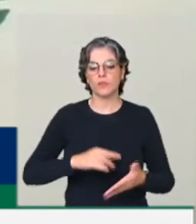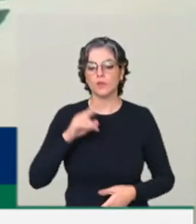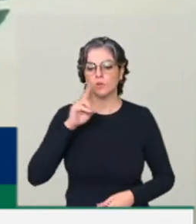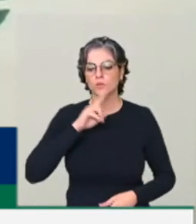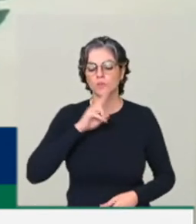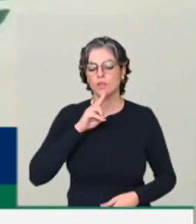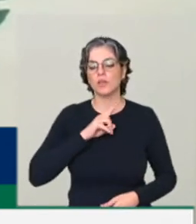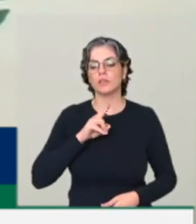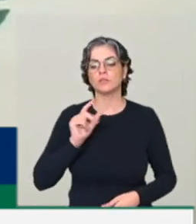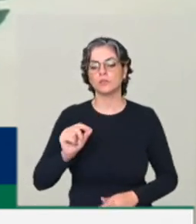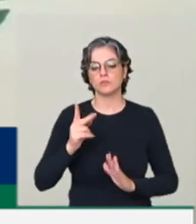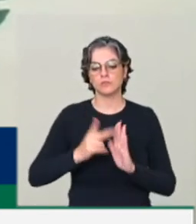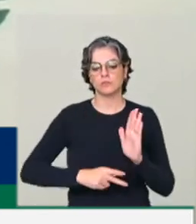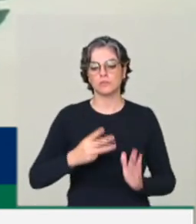REQUERIMENTO DE URGÊNCIA PARA